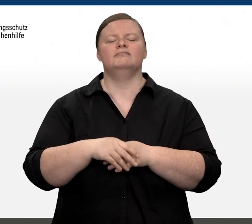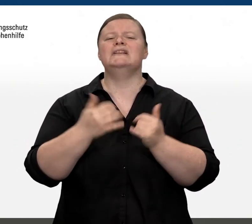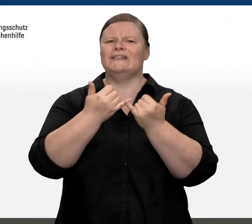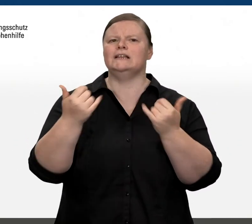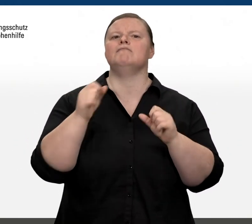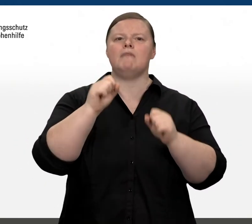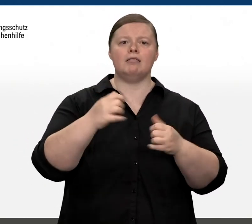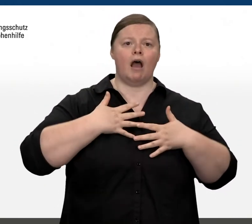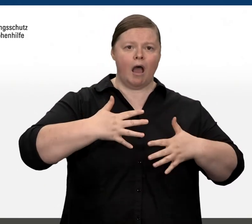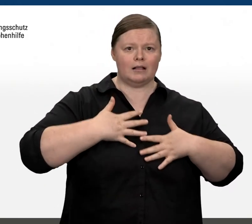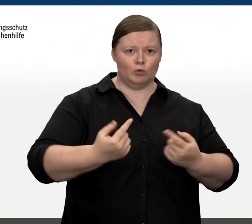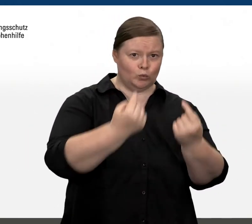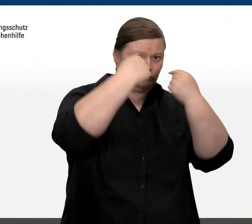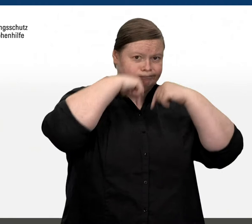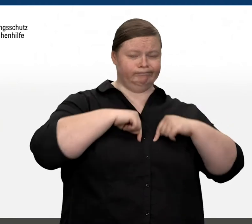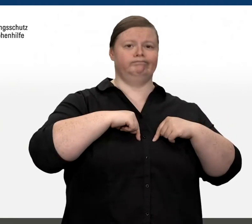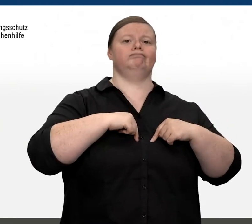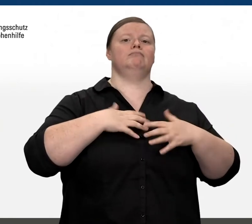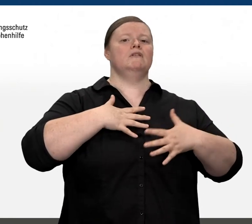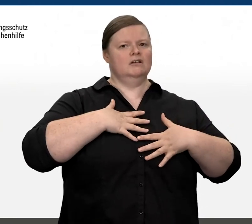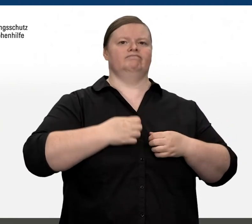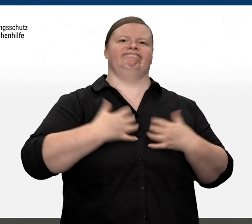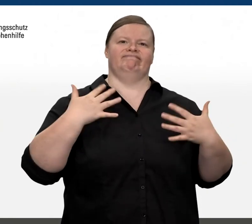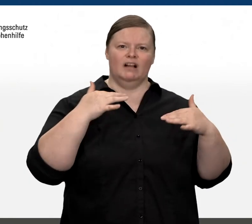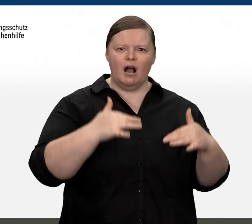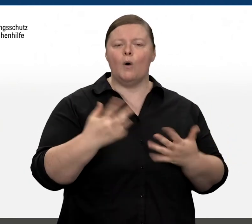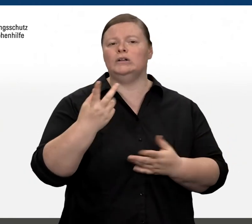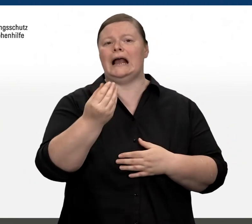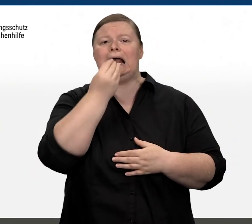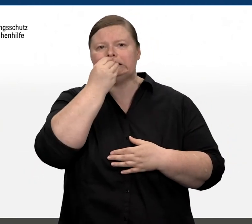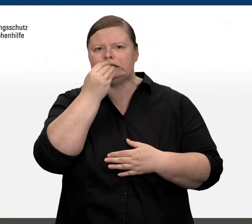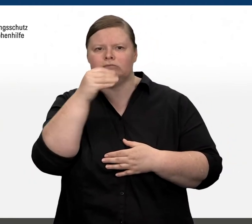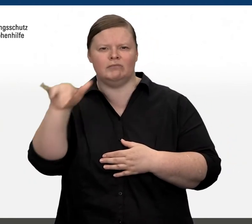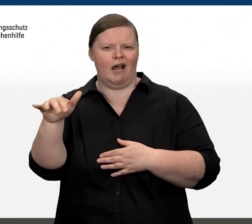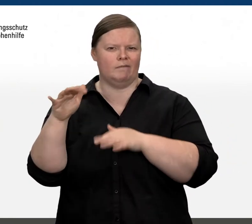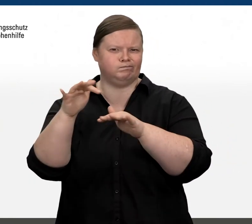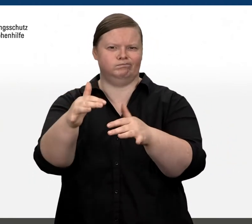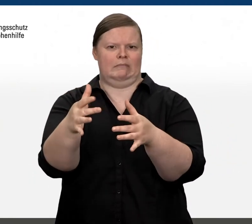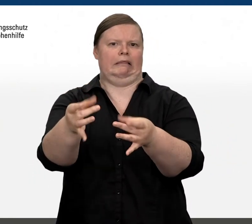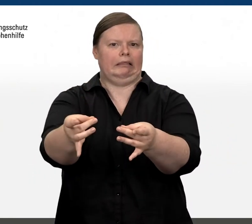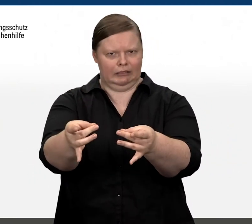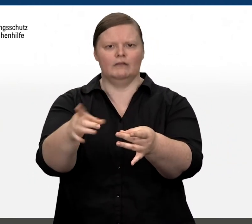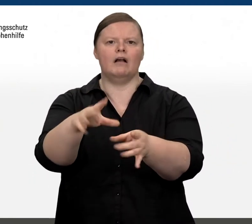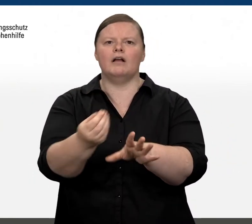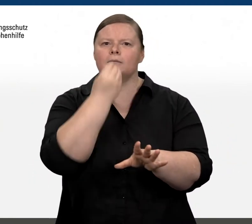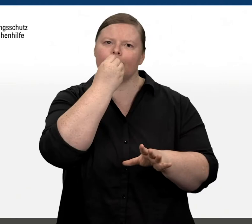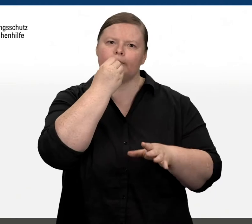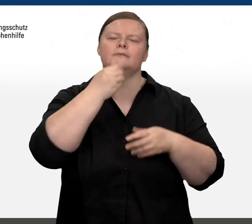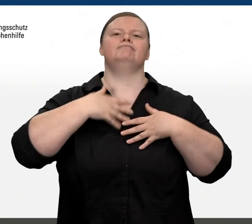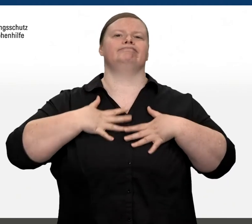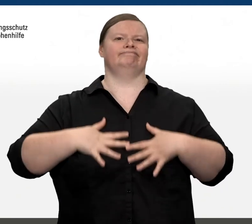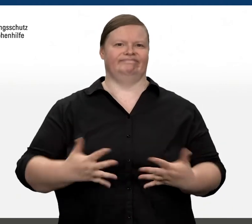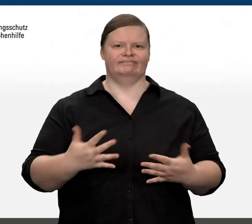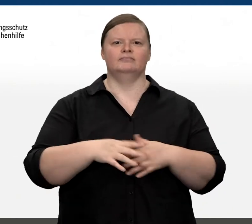Dies kann durch Einatmen, Nahrungsaufnahme